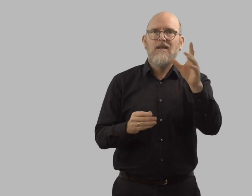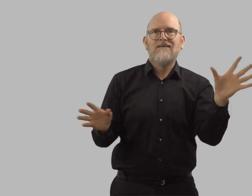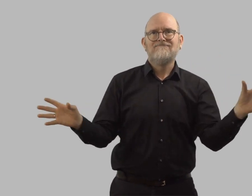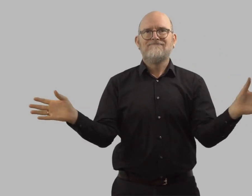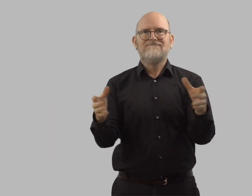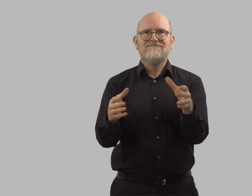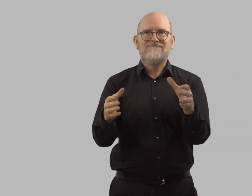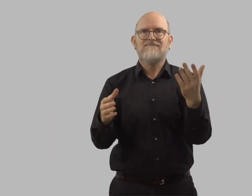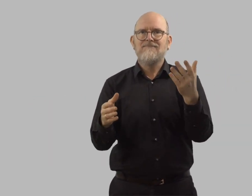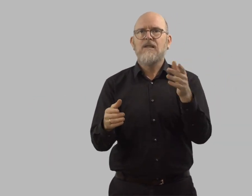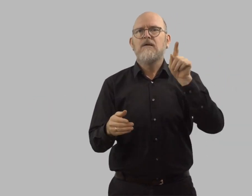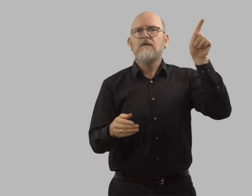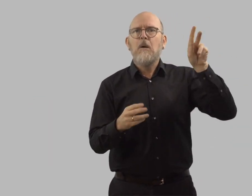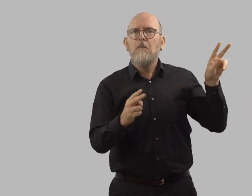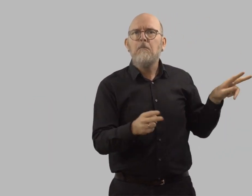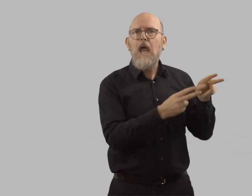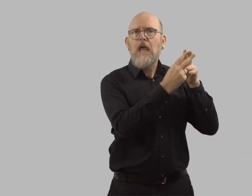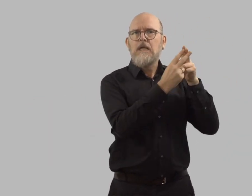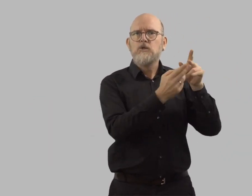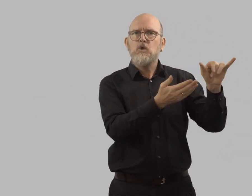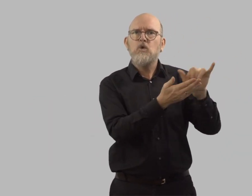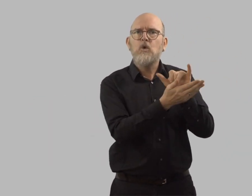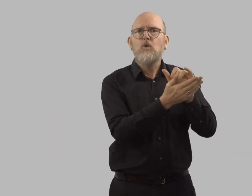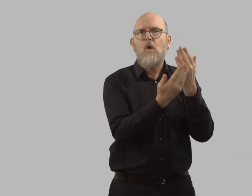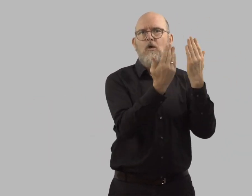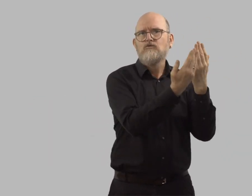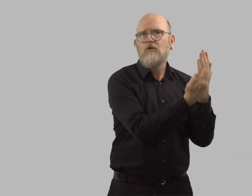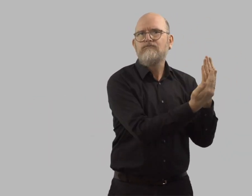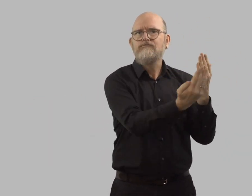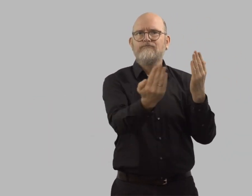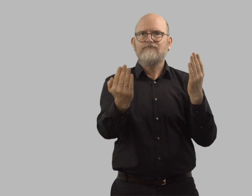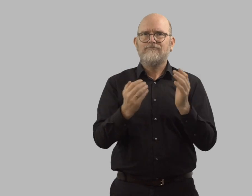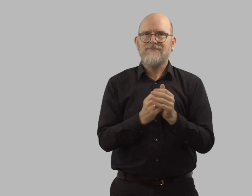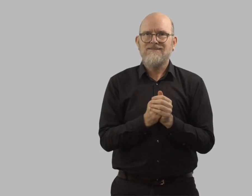und -Schülerinnen ihre Werke in Paris und New York aus.